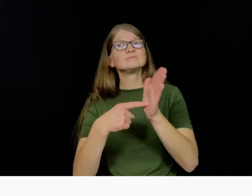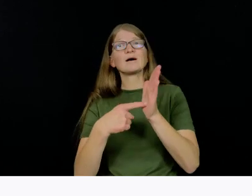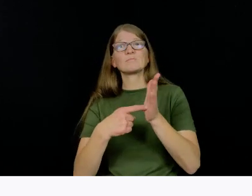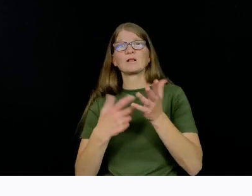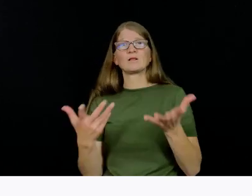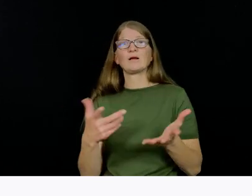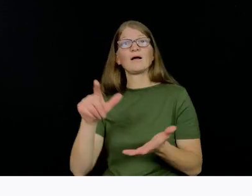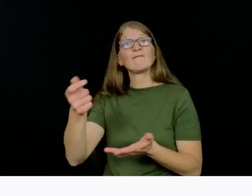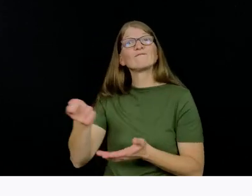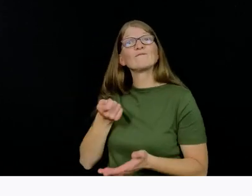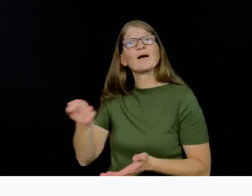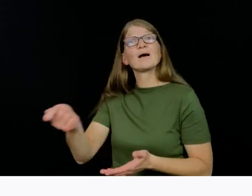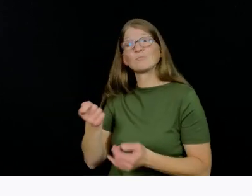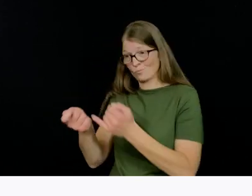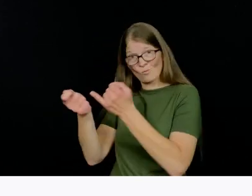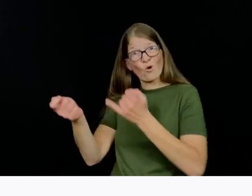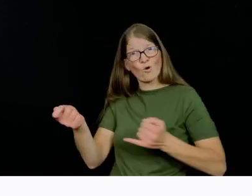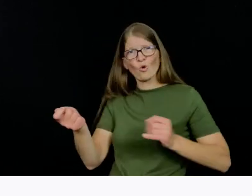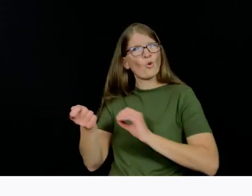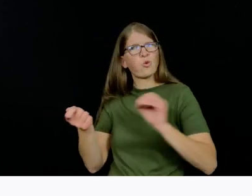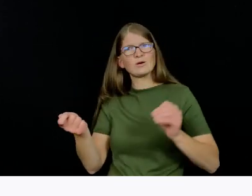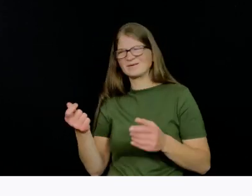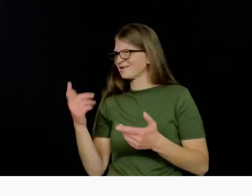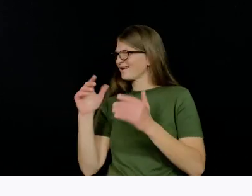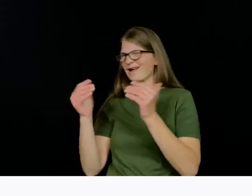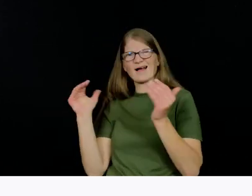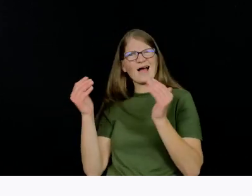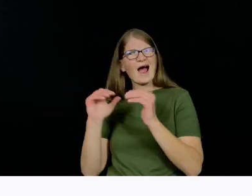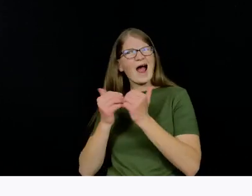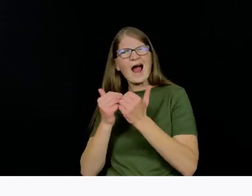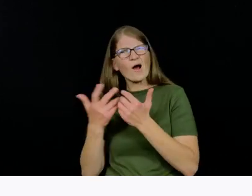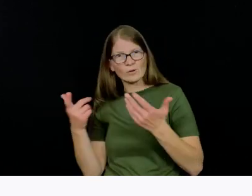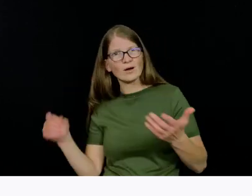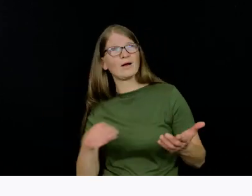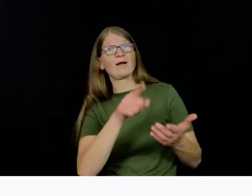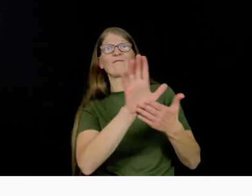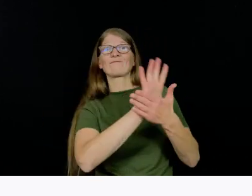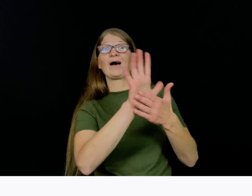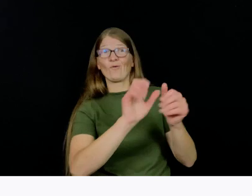سوف تُبرز تقنيتنا تلقائيًا النقاط ومقاطع الفيديو التي تقارن بين المنتجات المختلفة